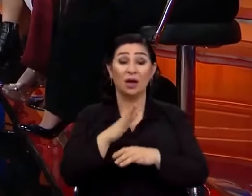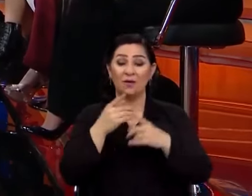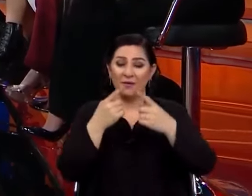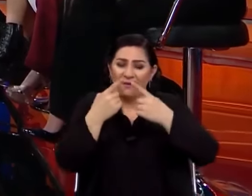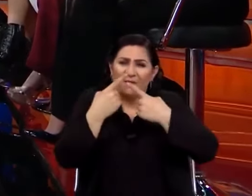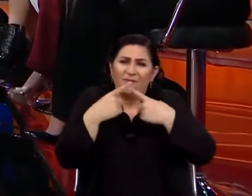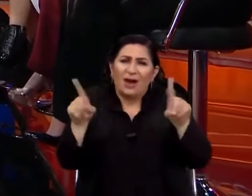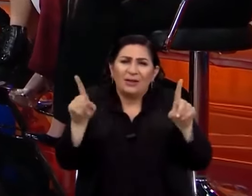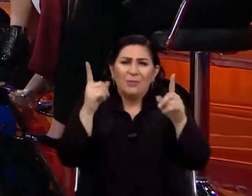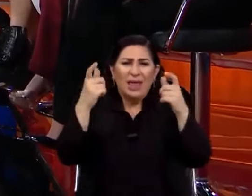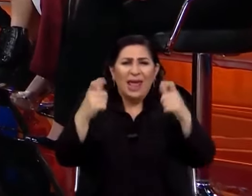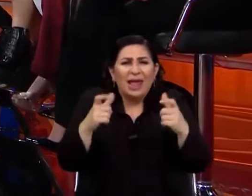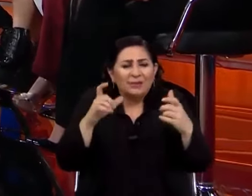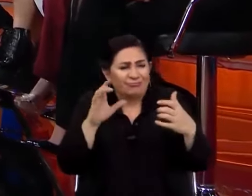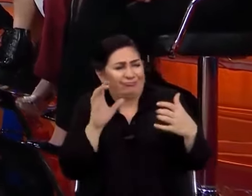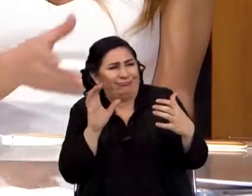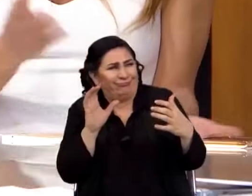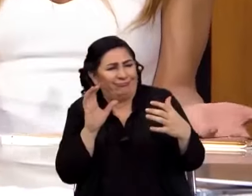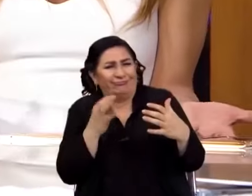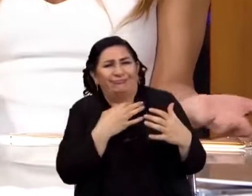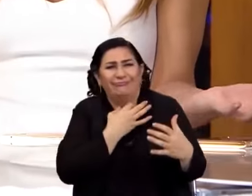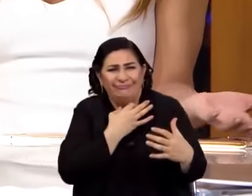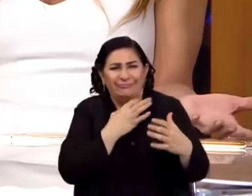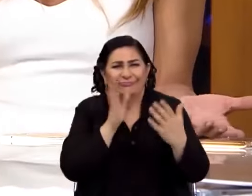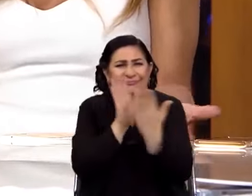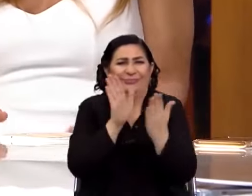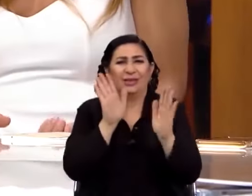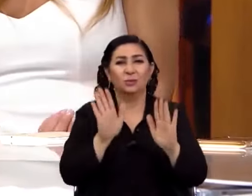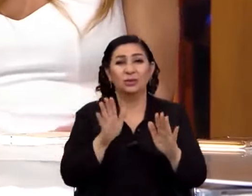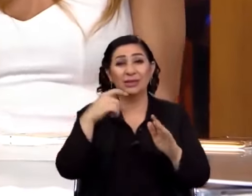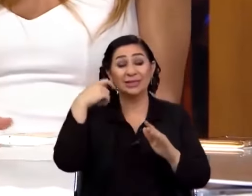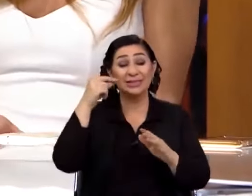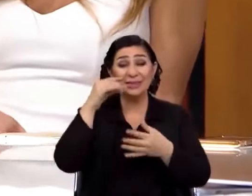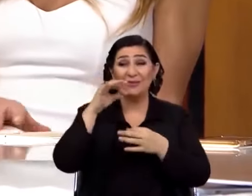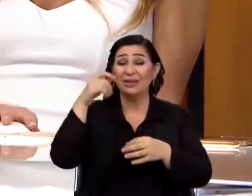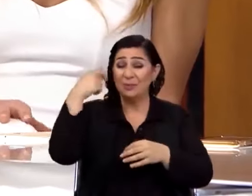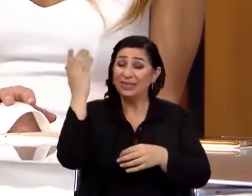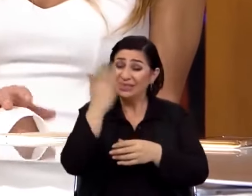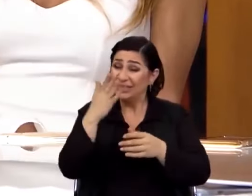yükleniyordu bu sefer filmin tanıtım piar insanlar filme gitsinler diye süslü